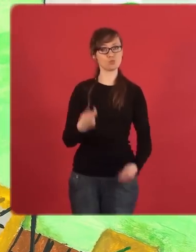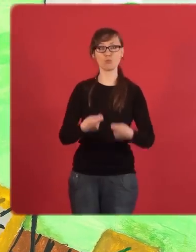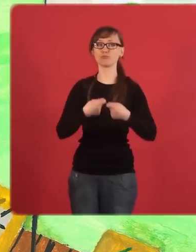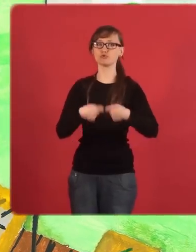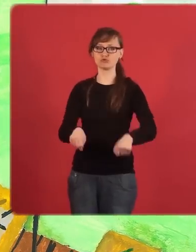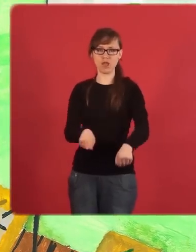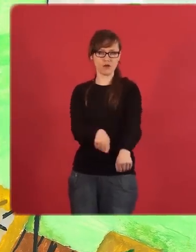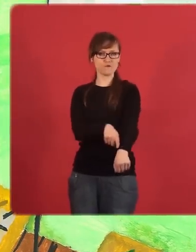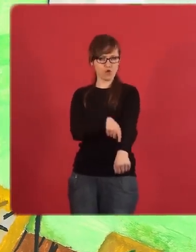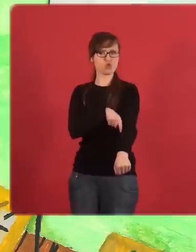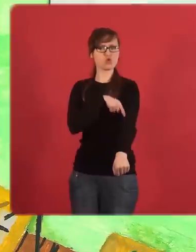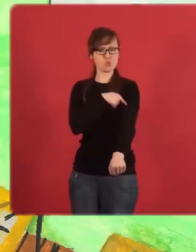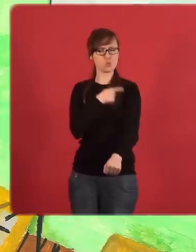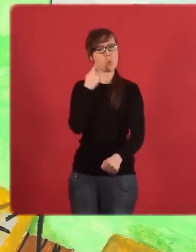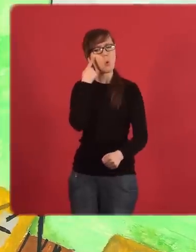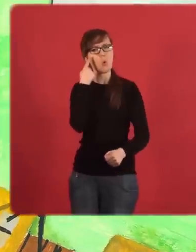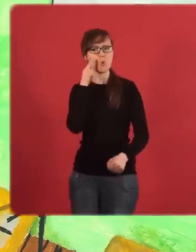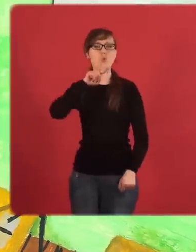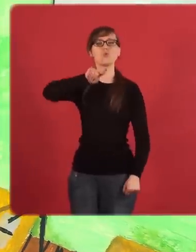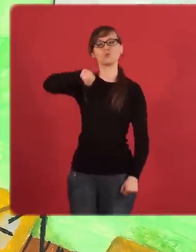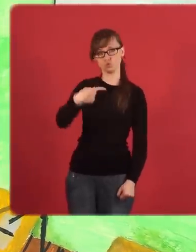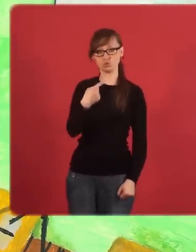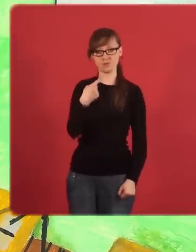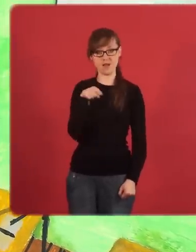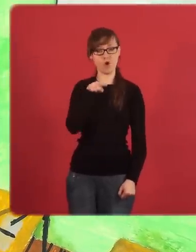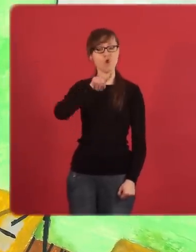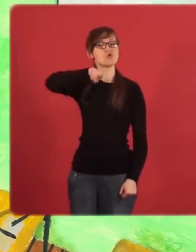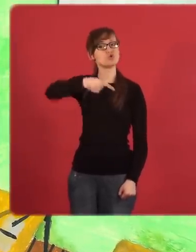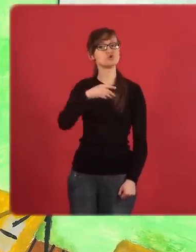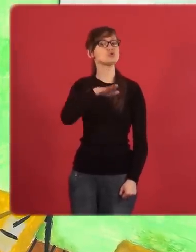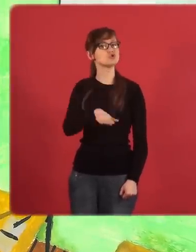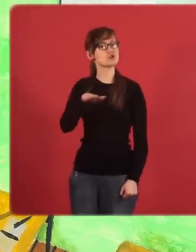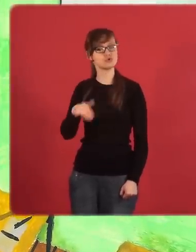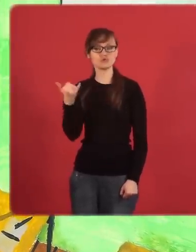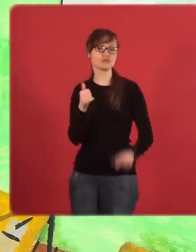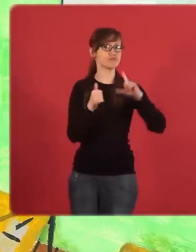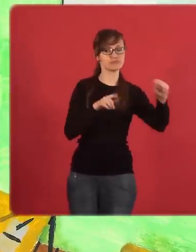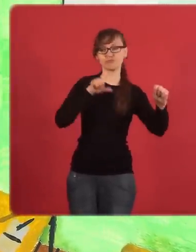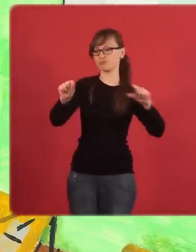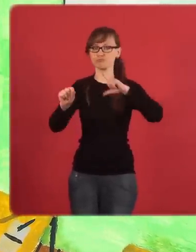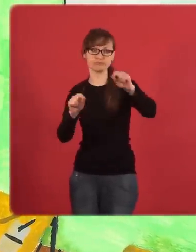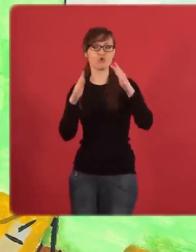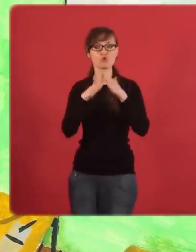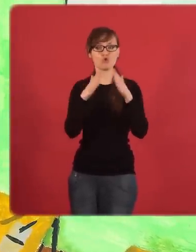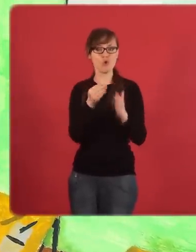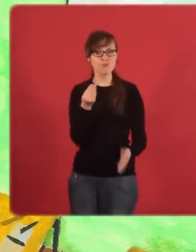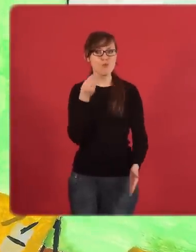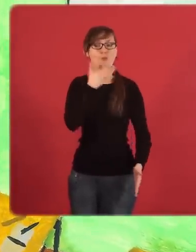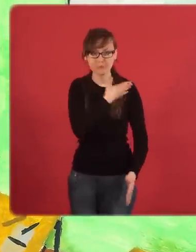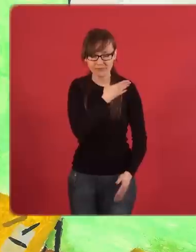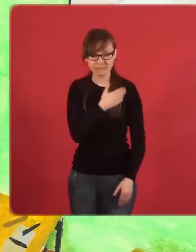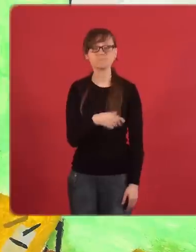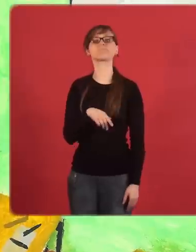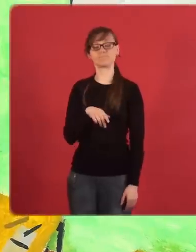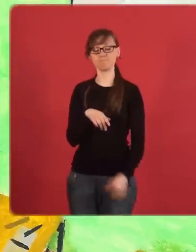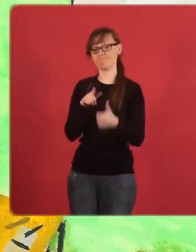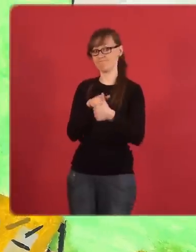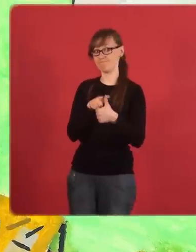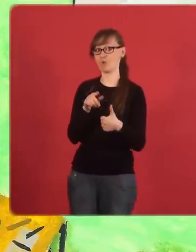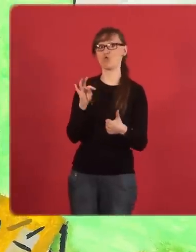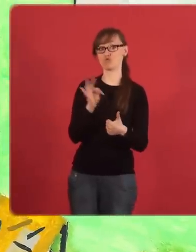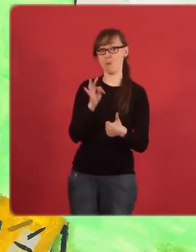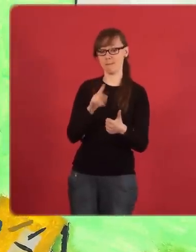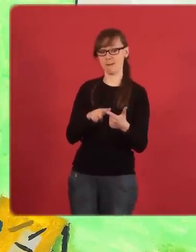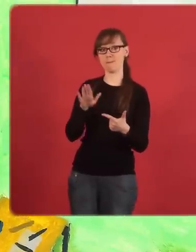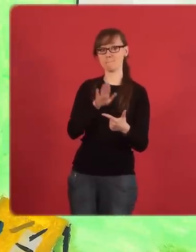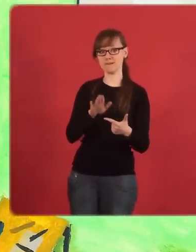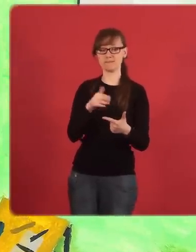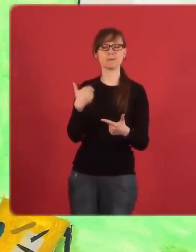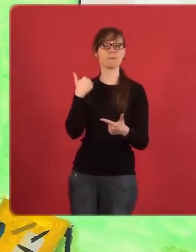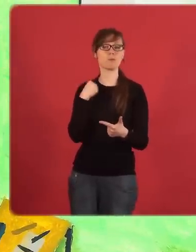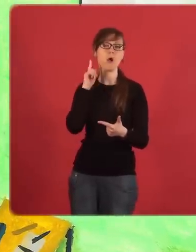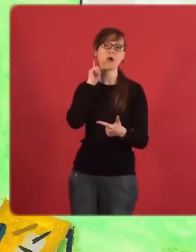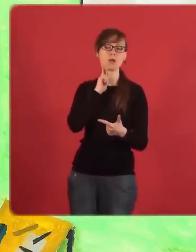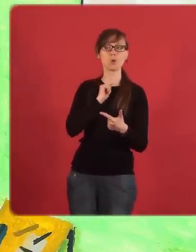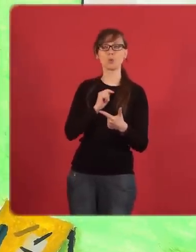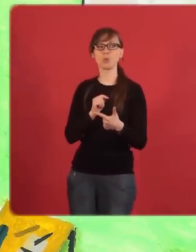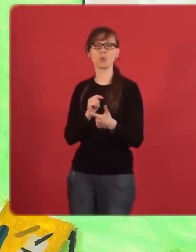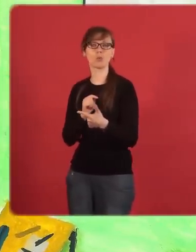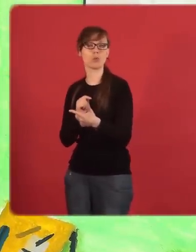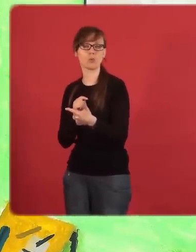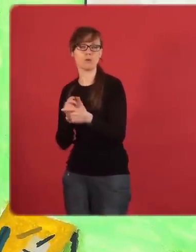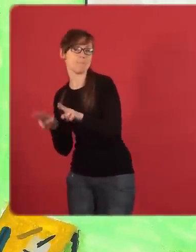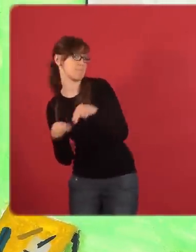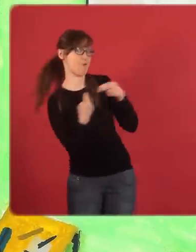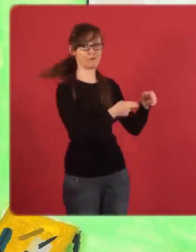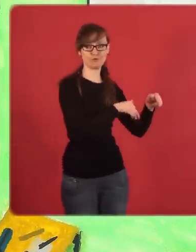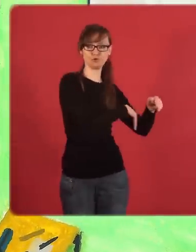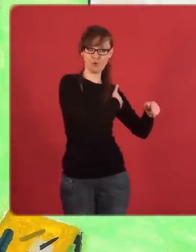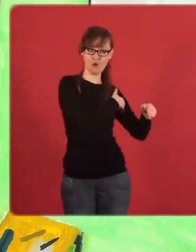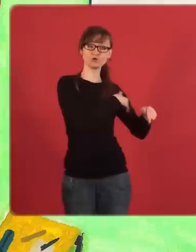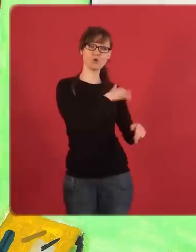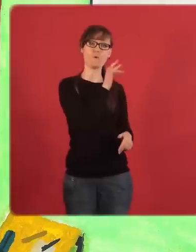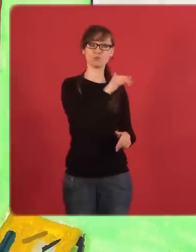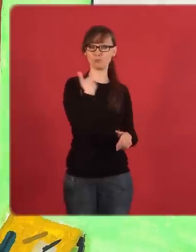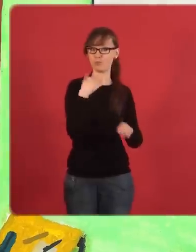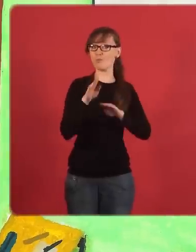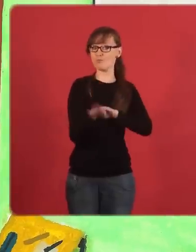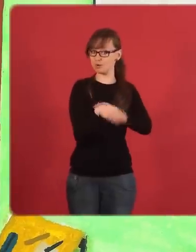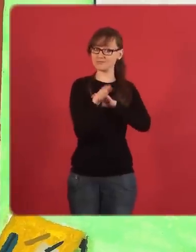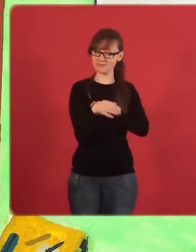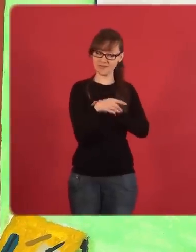Na długiej przerwie między lekcjami (która trwała około godziny) wszystkie dzieci szły do domu na obiad, Tomek i Becky umówili się, że będą tylko udawać, że idą do domu, szybko wrócili do szkoły.